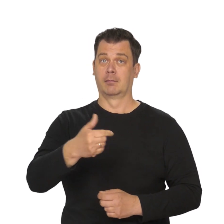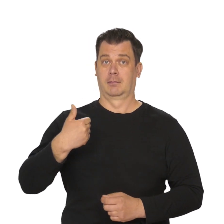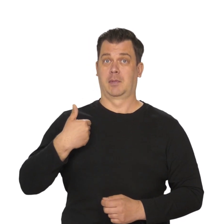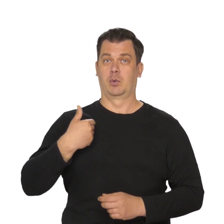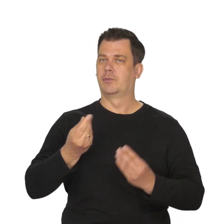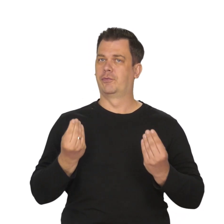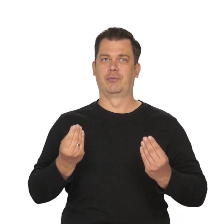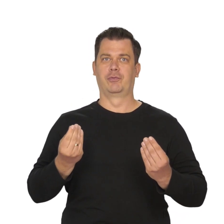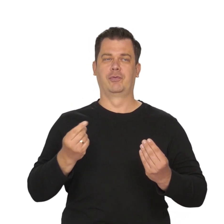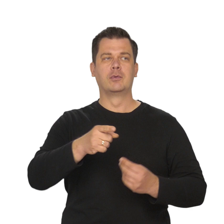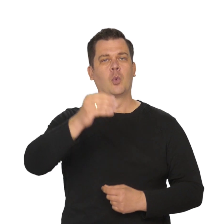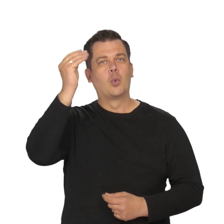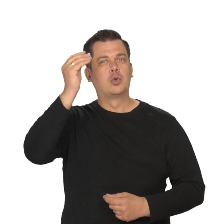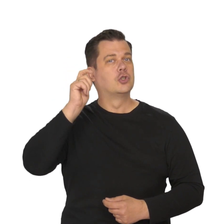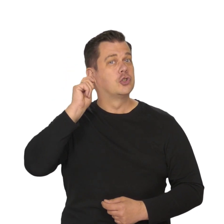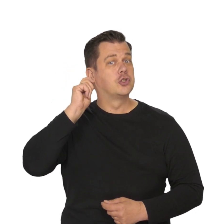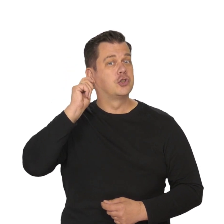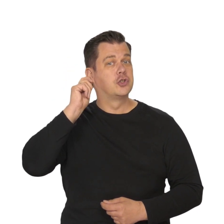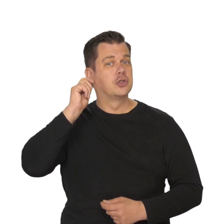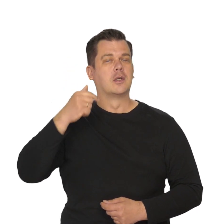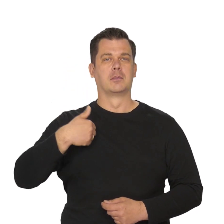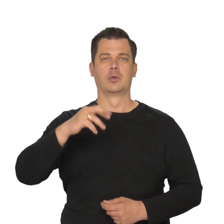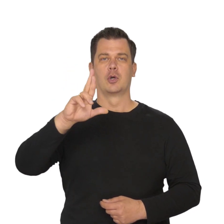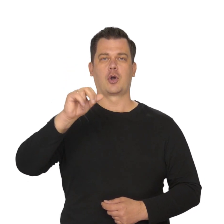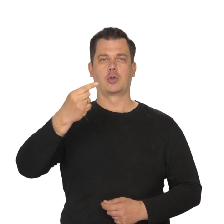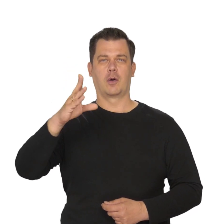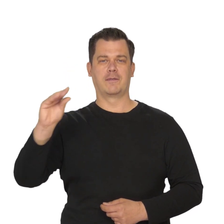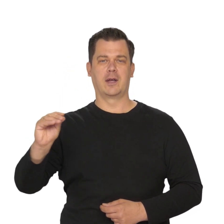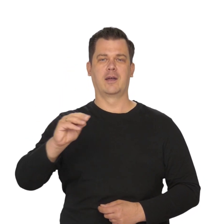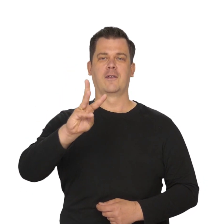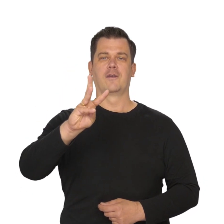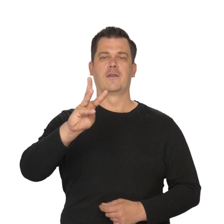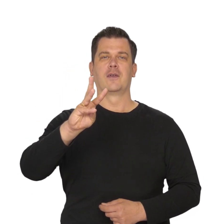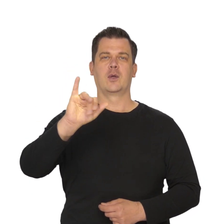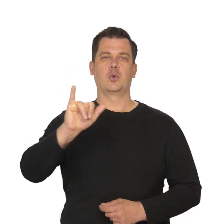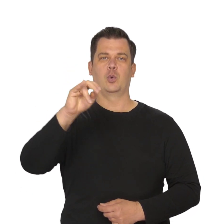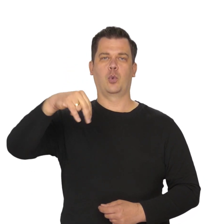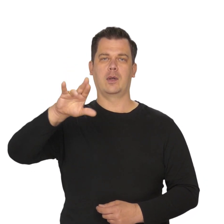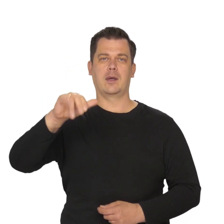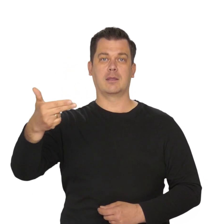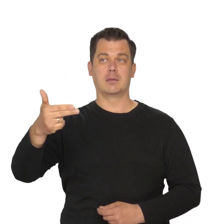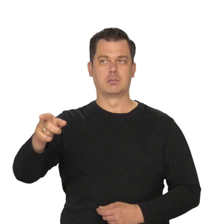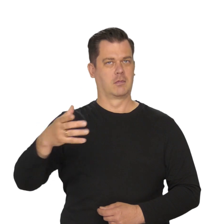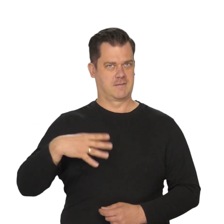Poza znakomitymi pracami wykonanymi przez uczennice szkoły prowadzonej przez Rodolphe’a Juliana